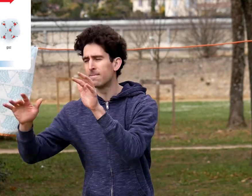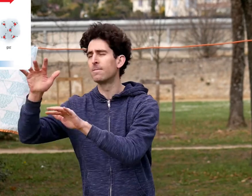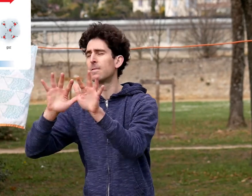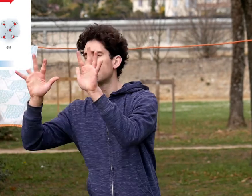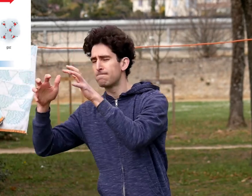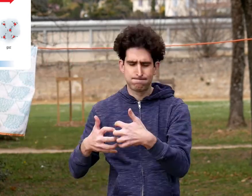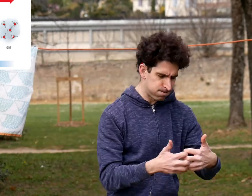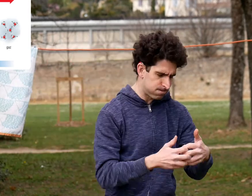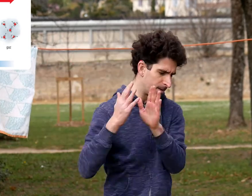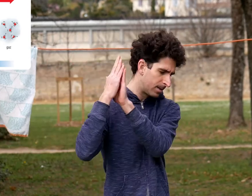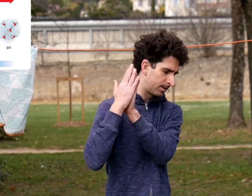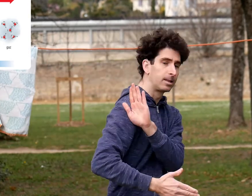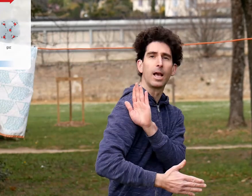le gaz passe au solide directement.